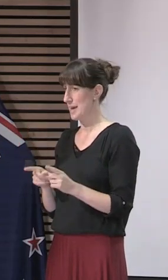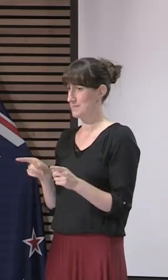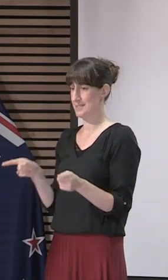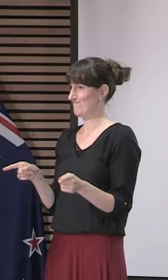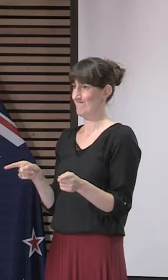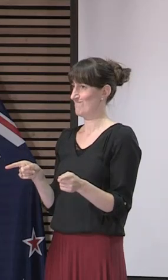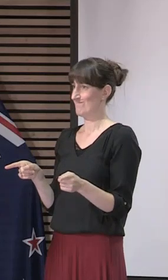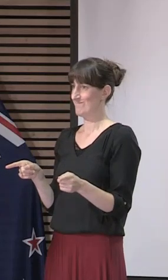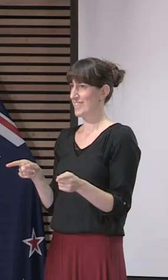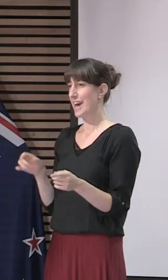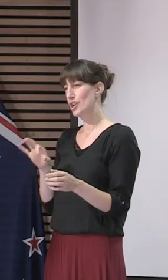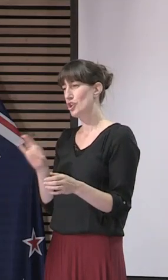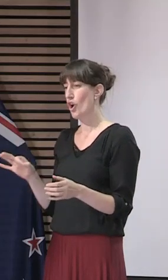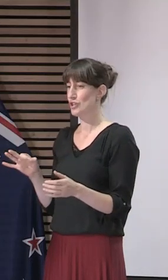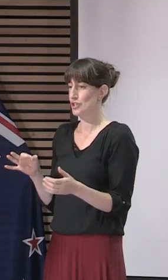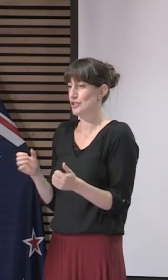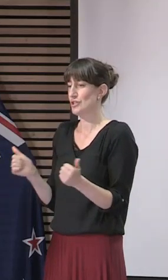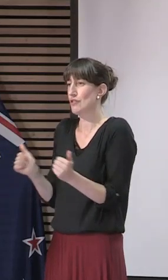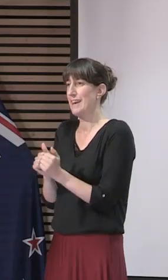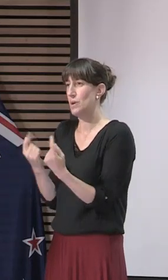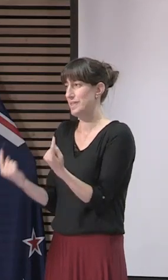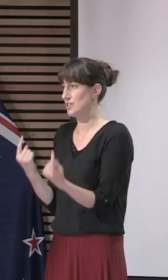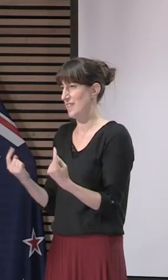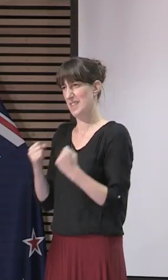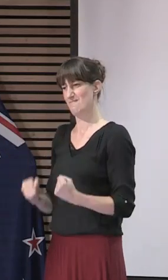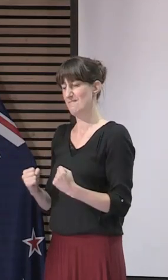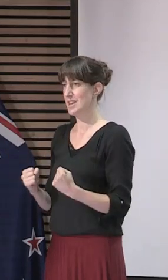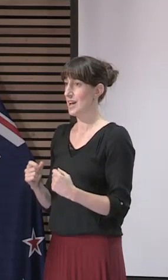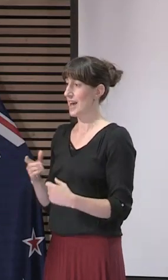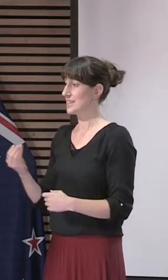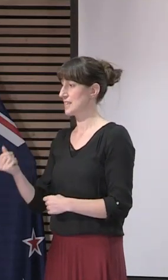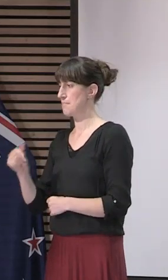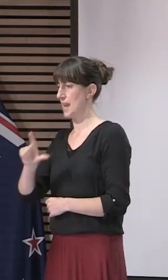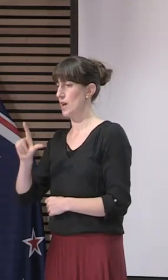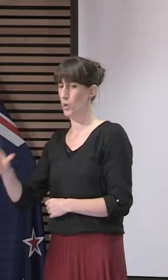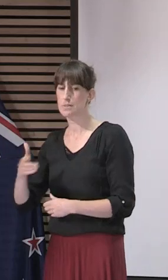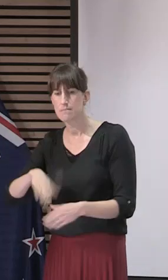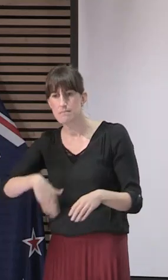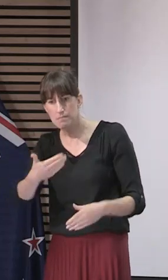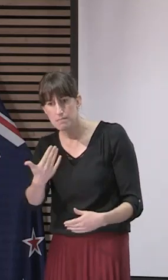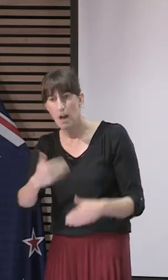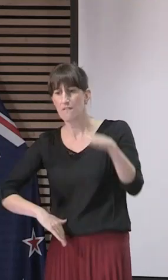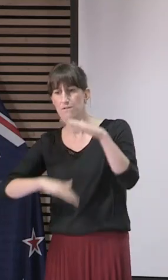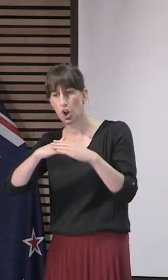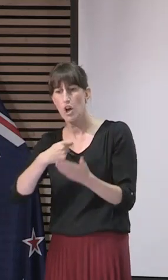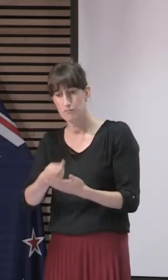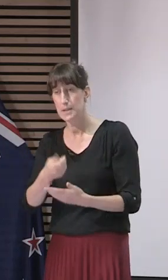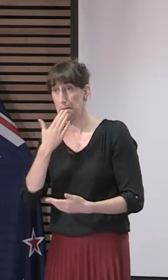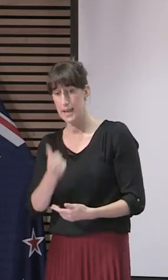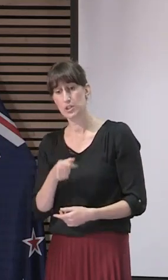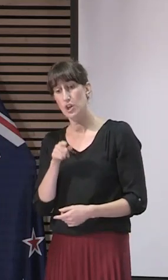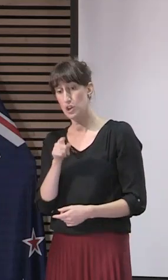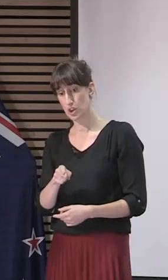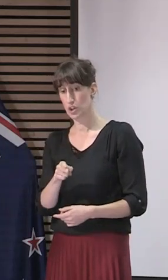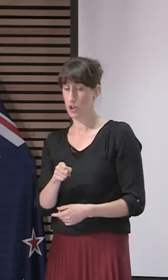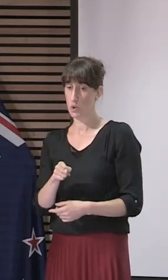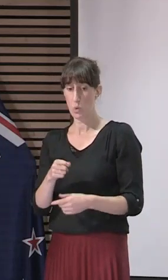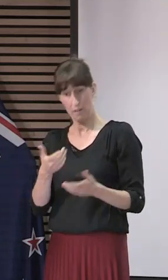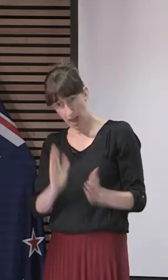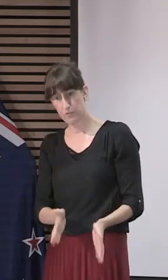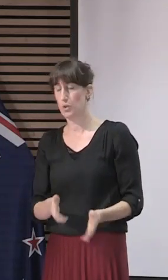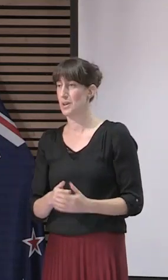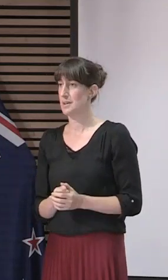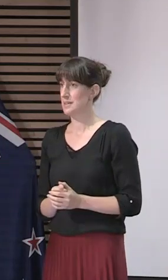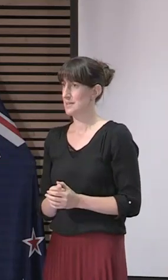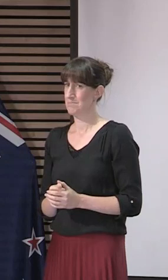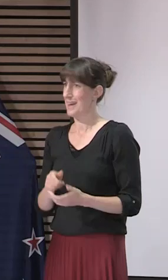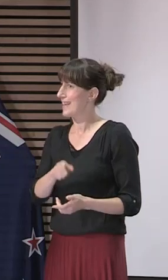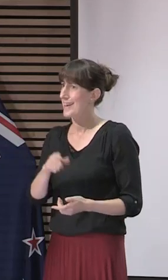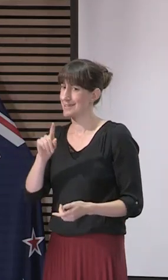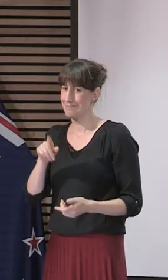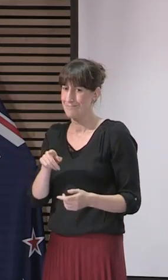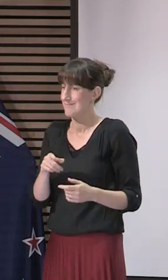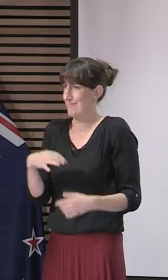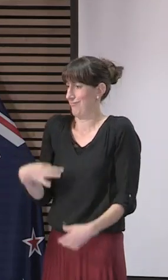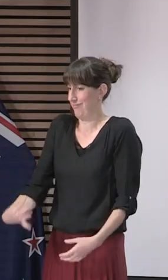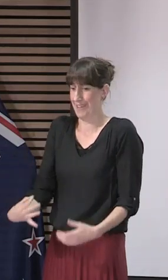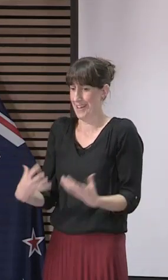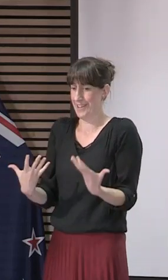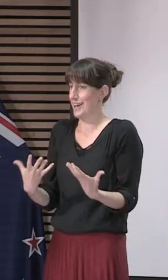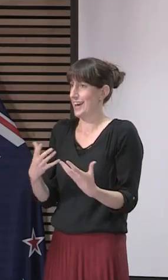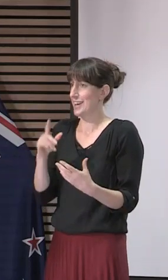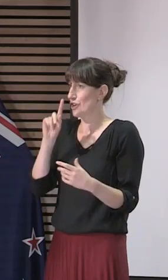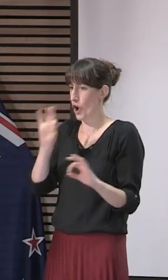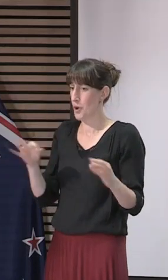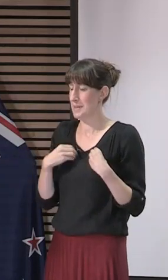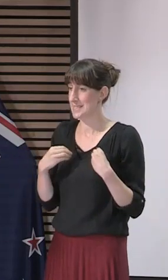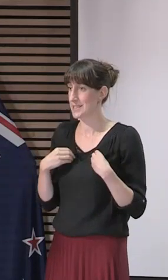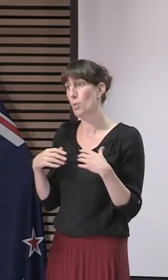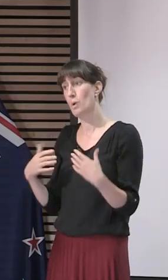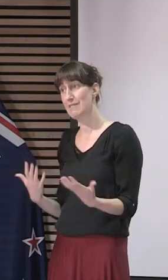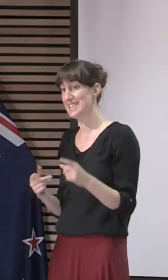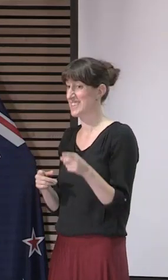tahi kia tutuki he whakaaetanga